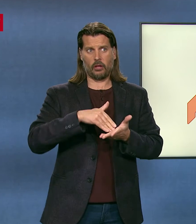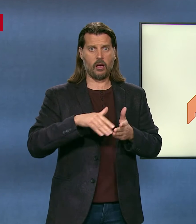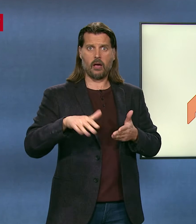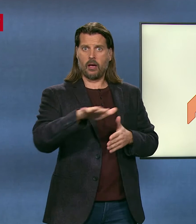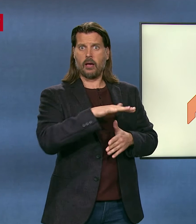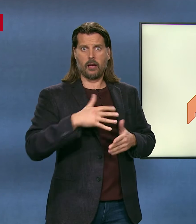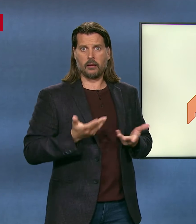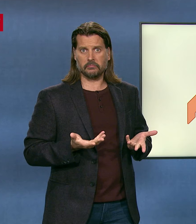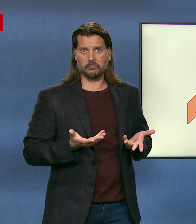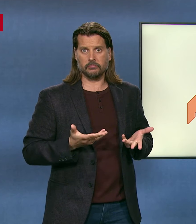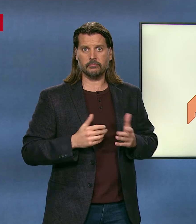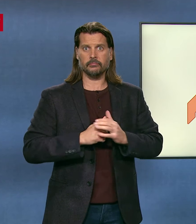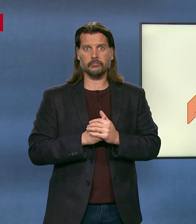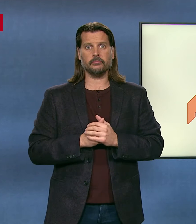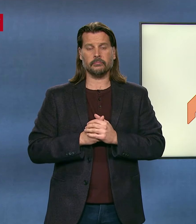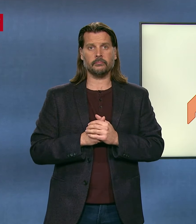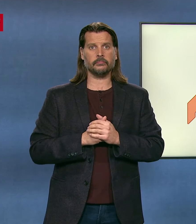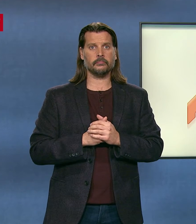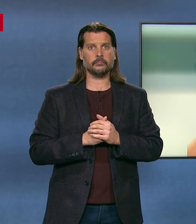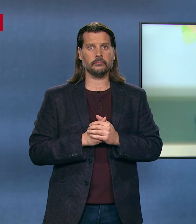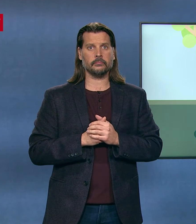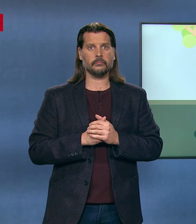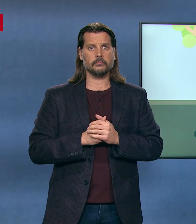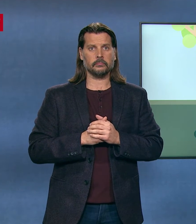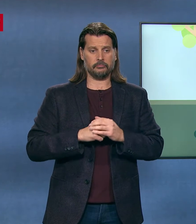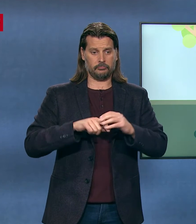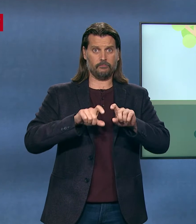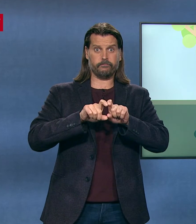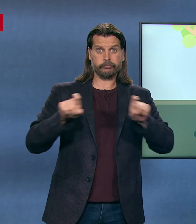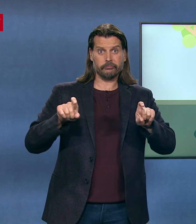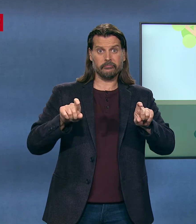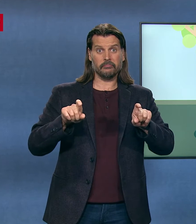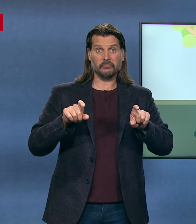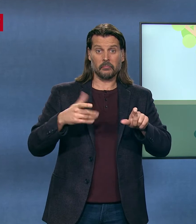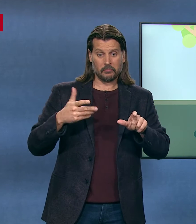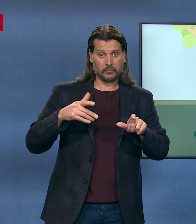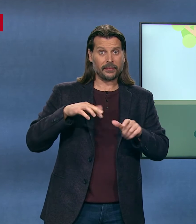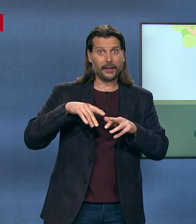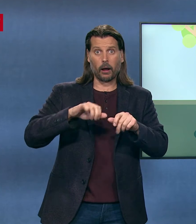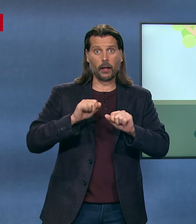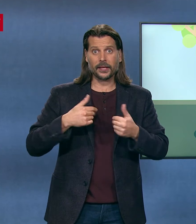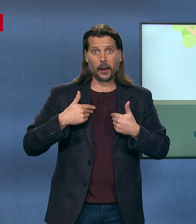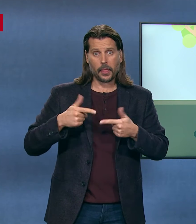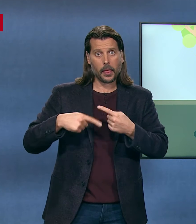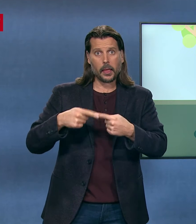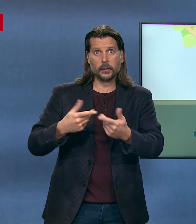sind versiegelt. Wo der Boden versiegelt ist, finden Tiere keinen Lebensraum.